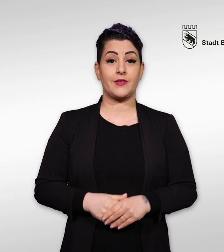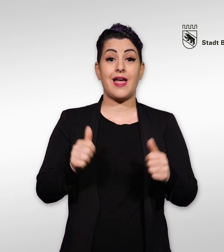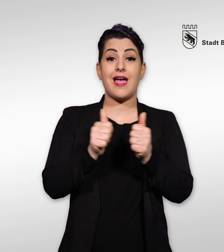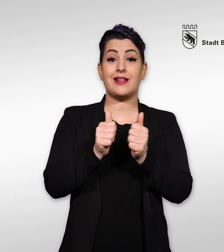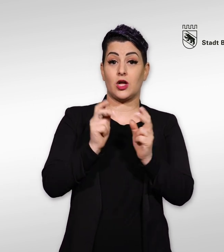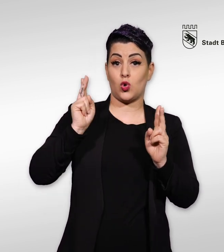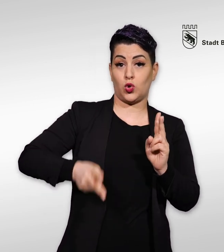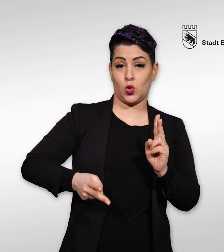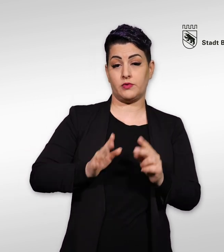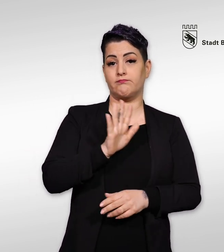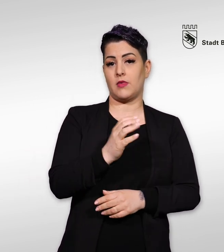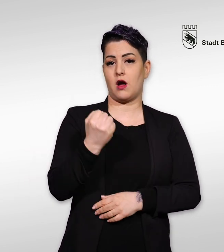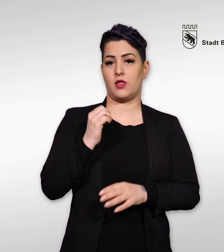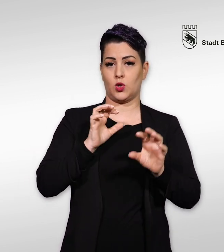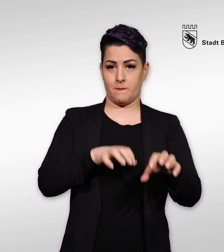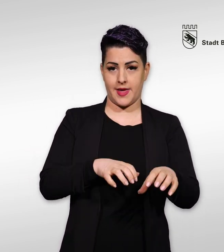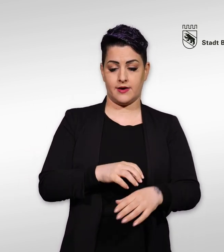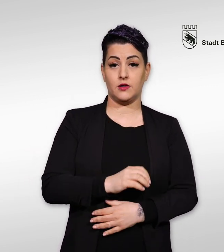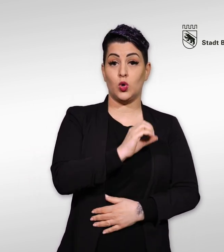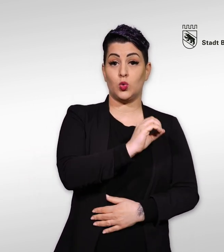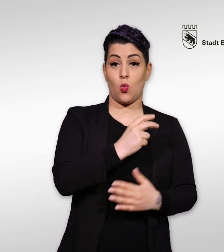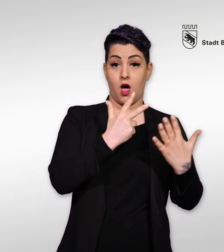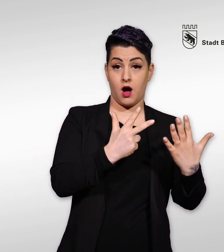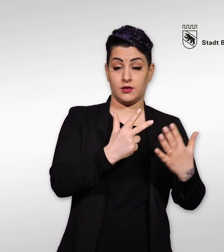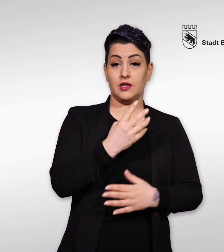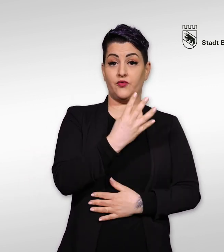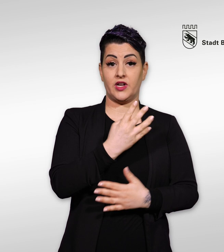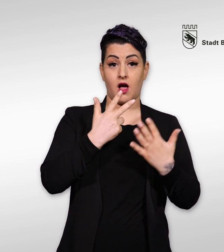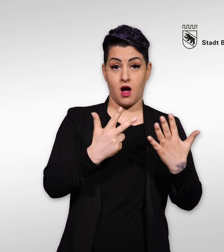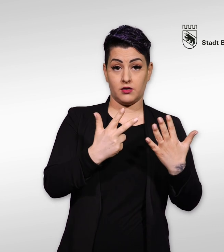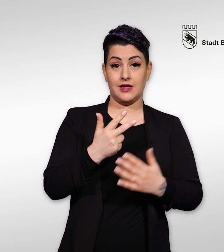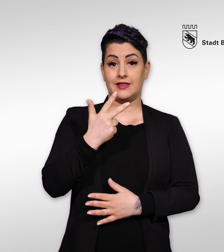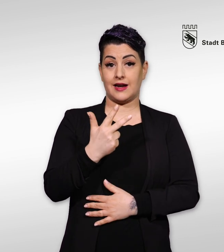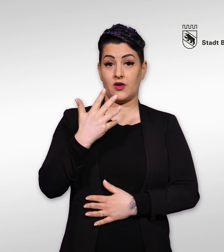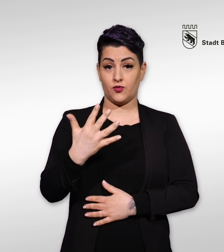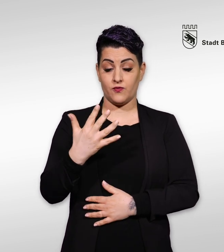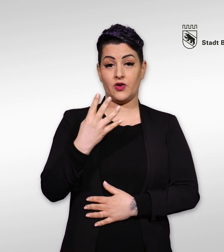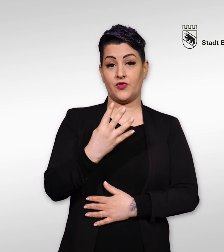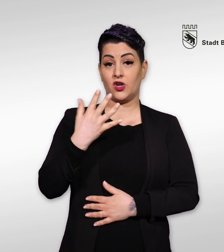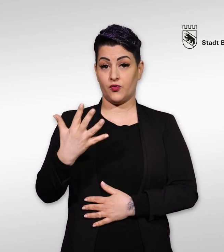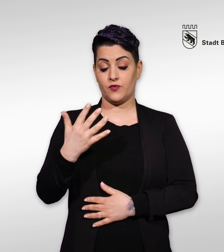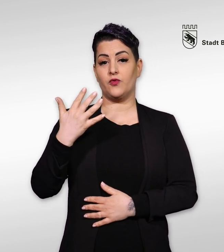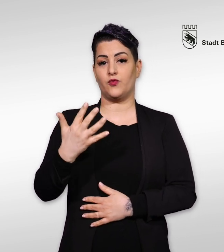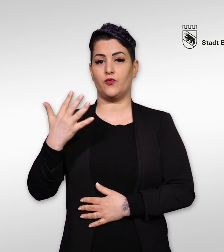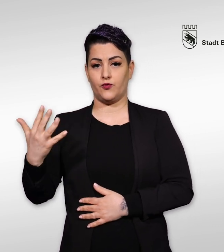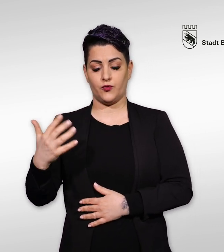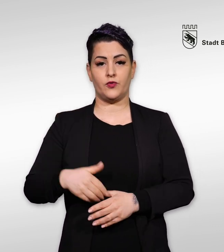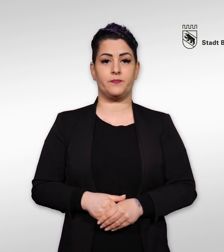Elternnotruf Kanton Bern 0848 35 45 55